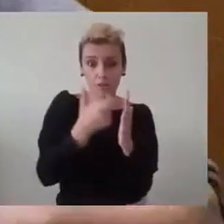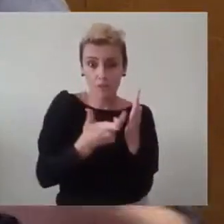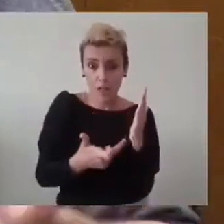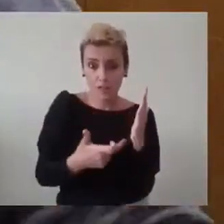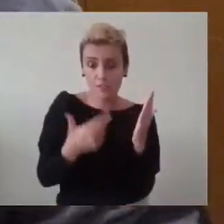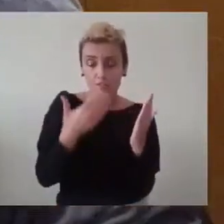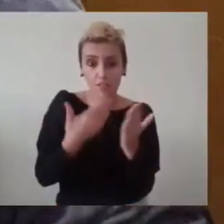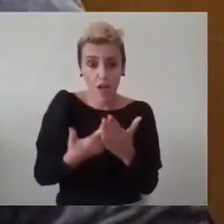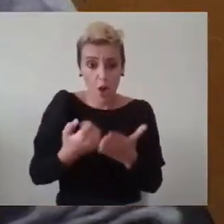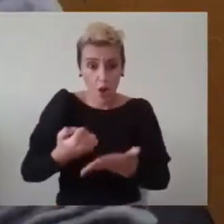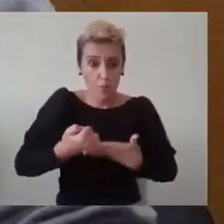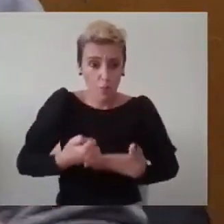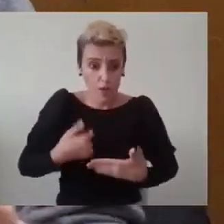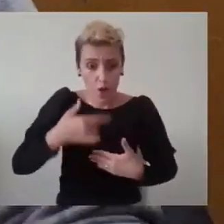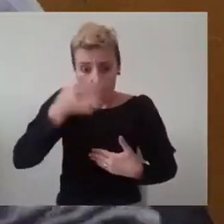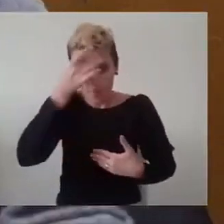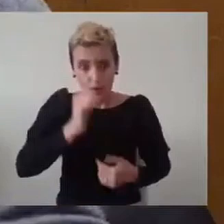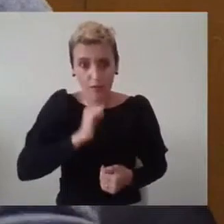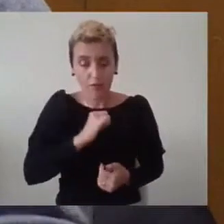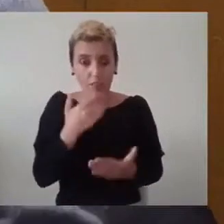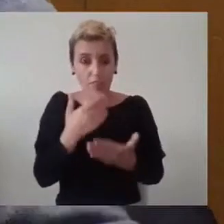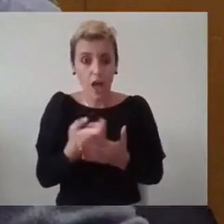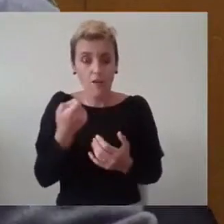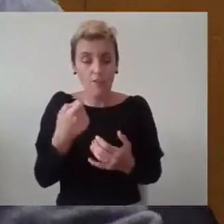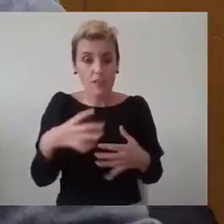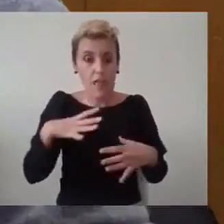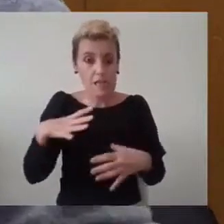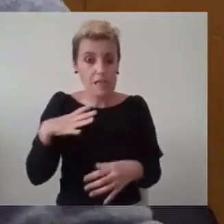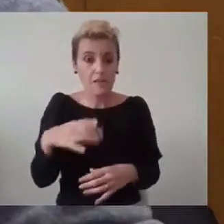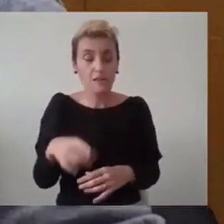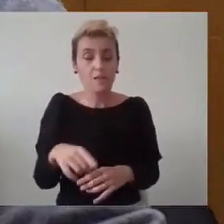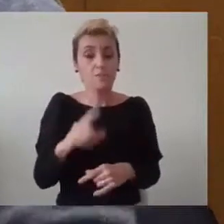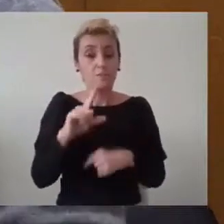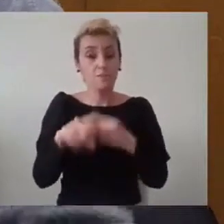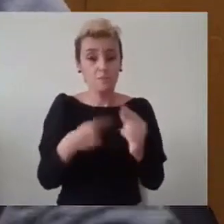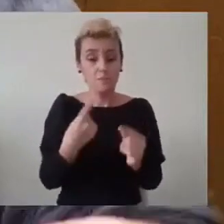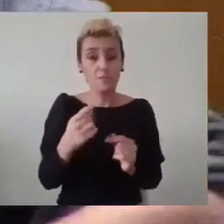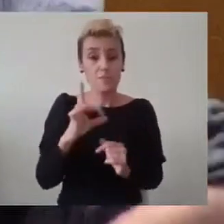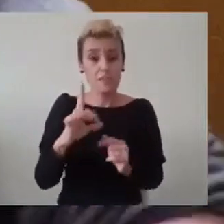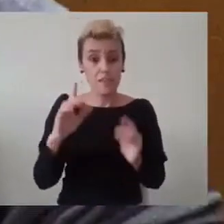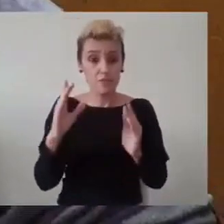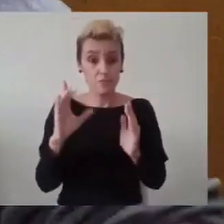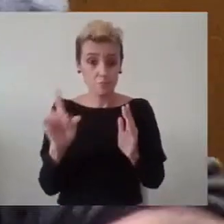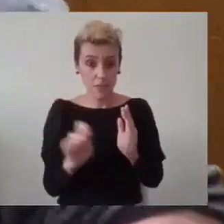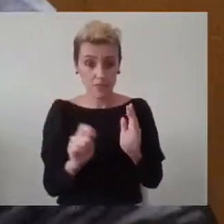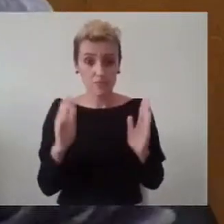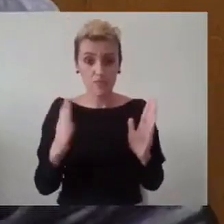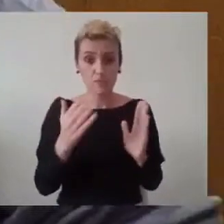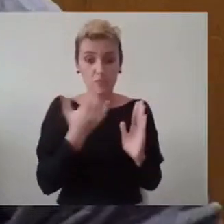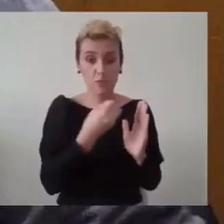calhar até metem um bocadinho de medo. Por exemplo, “no 2º trimestre de 2023 o resultado antes de imposto foi de